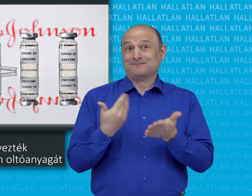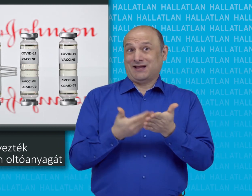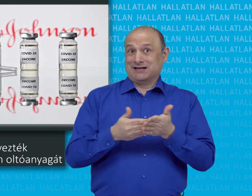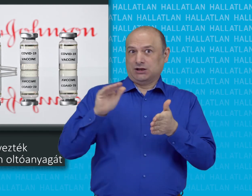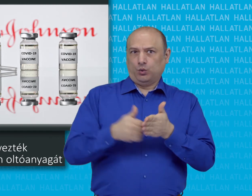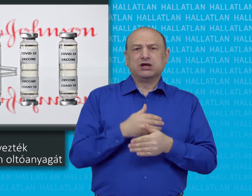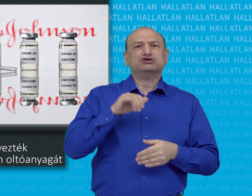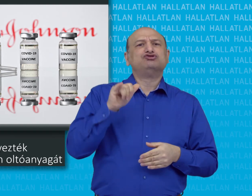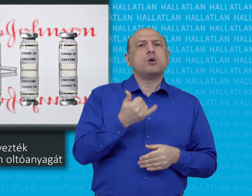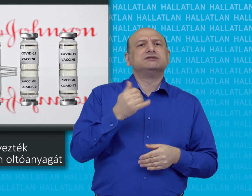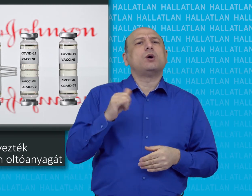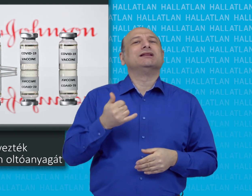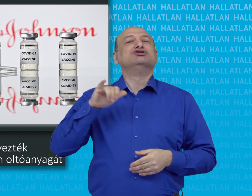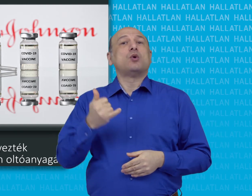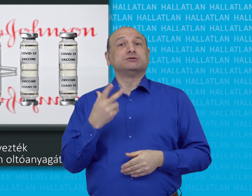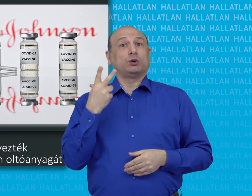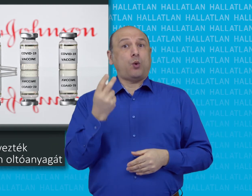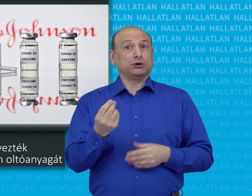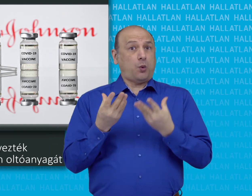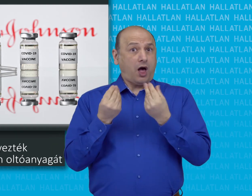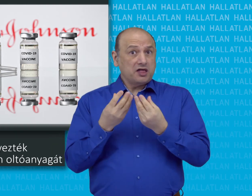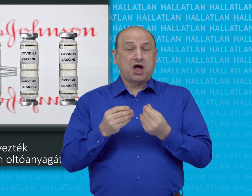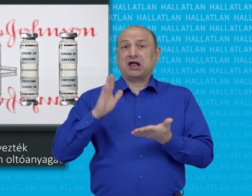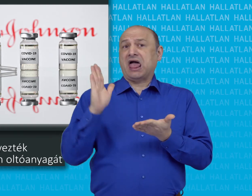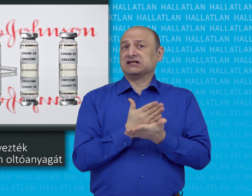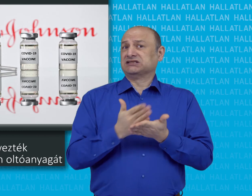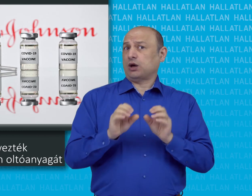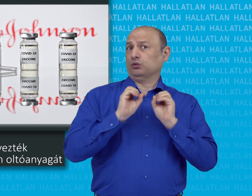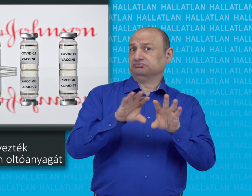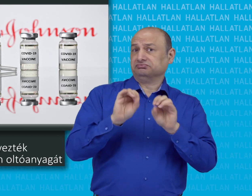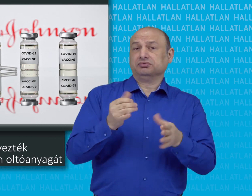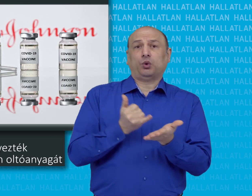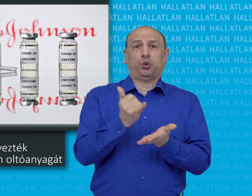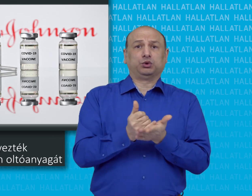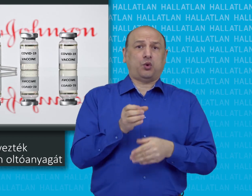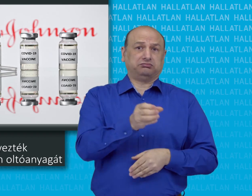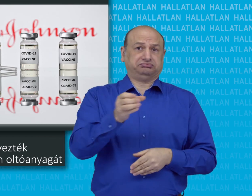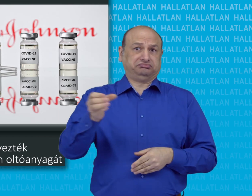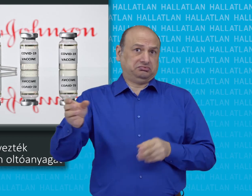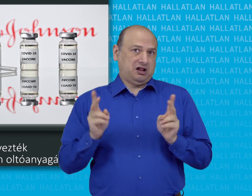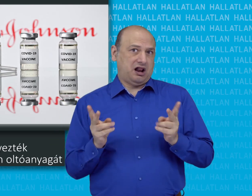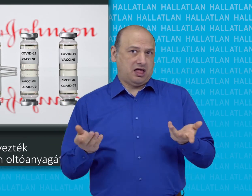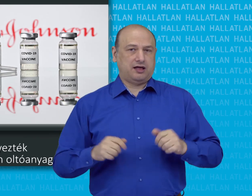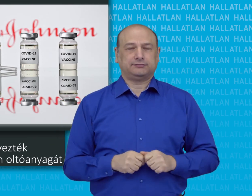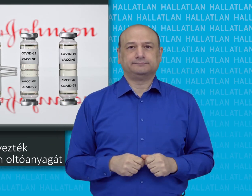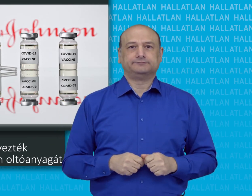A Johnson and Johnson oltóanyaga egyszerű hűtőszekrényben is tárolható.